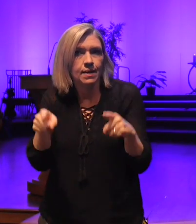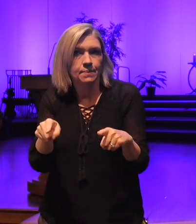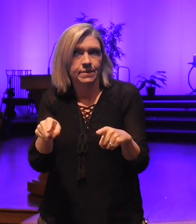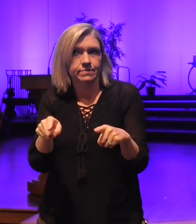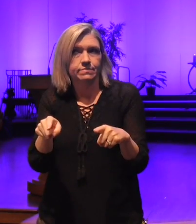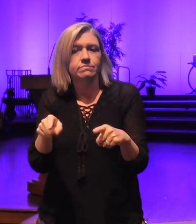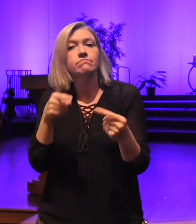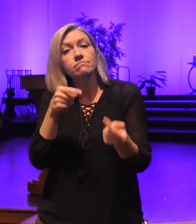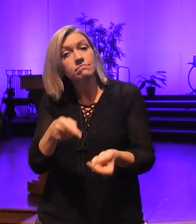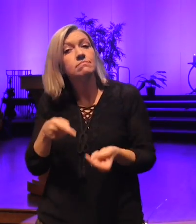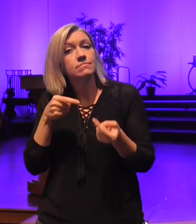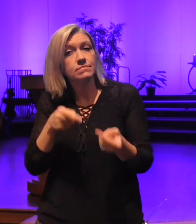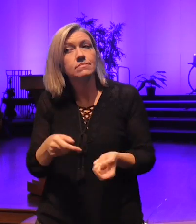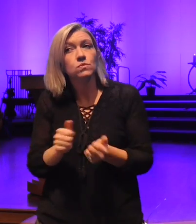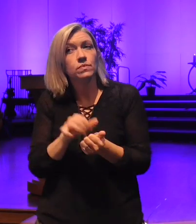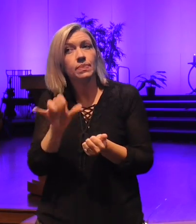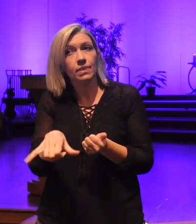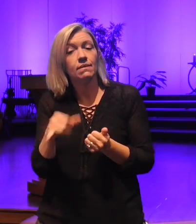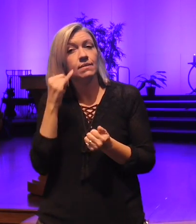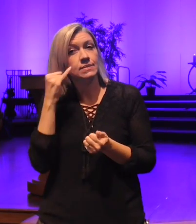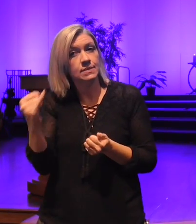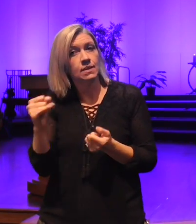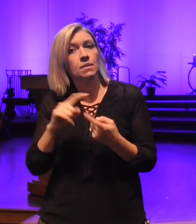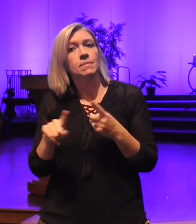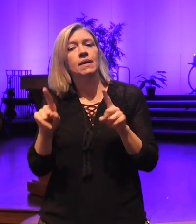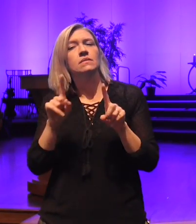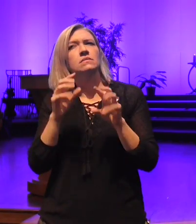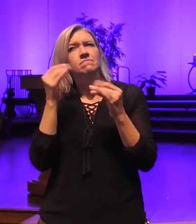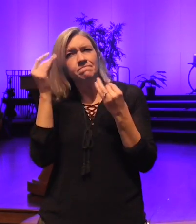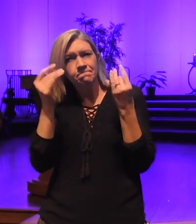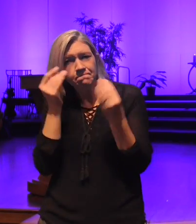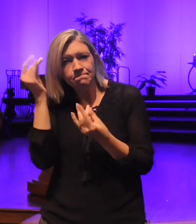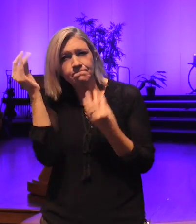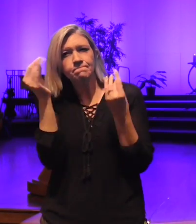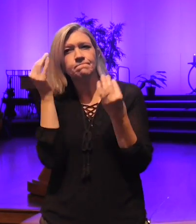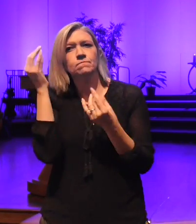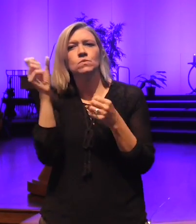con eso al principio, pero siguió trabajando con su Conciencia trabajando con una perspectiva más elevada